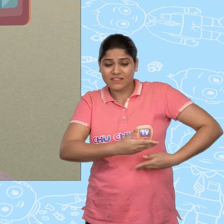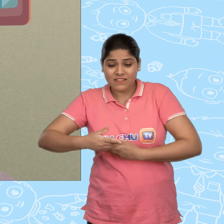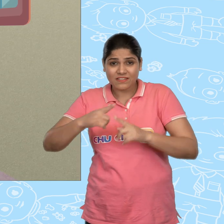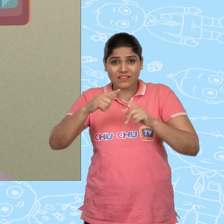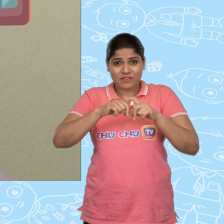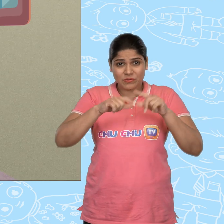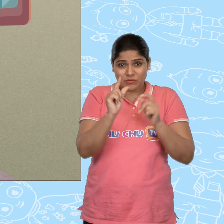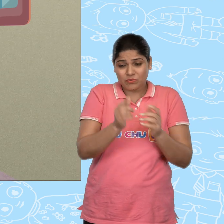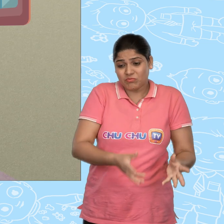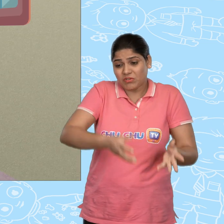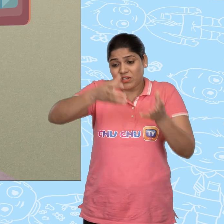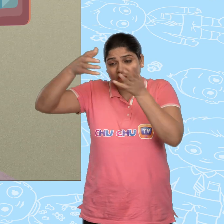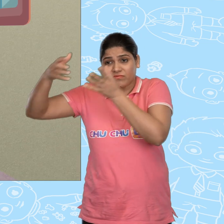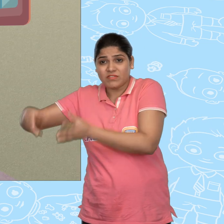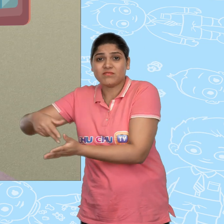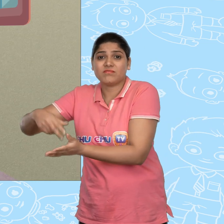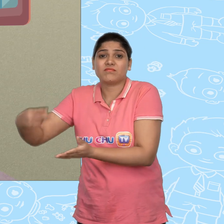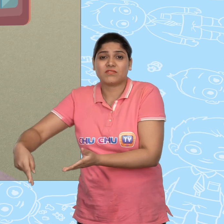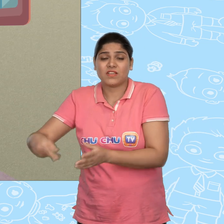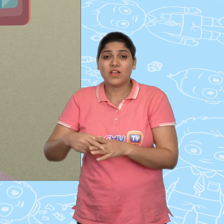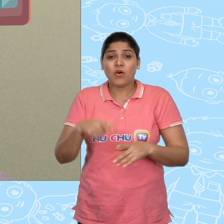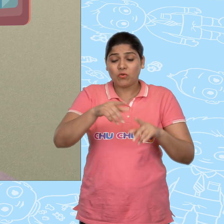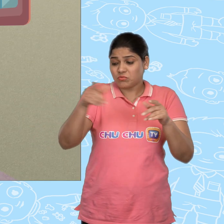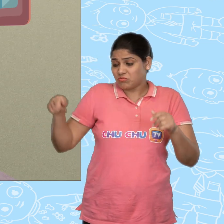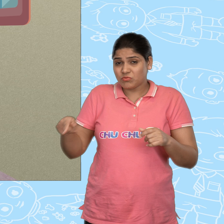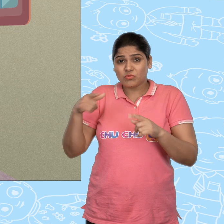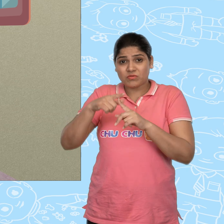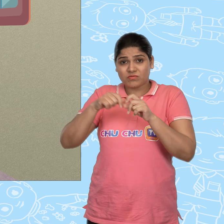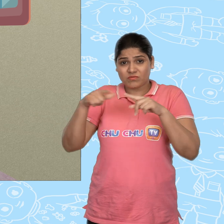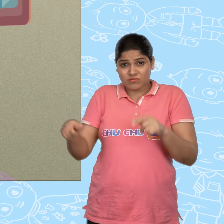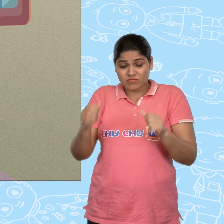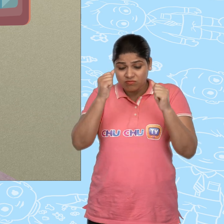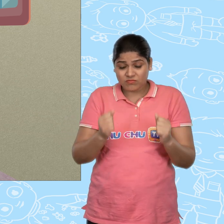उसने नन्हे टाकू को उठा कर अलग खड़ा कर दिया. और उसकी कुर्सी पर बैठ गया.